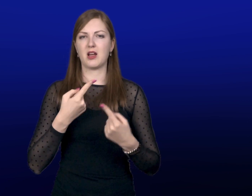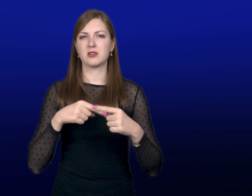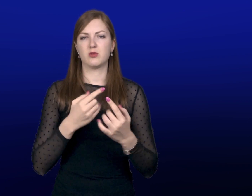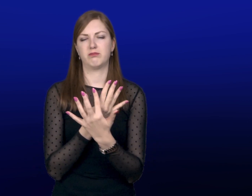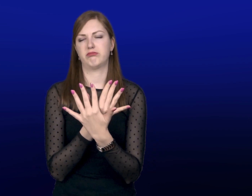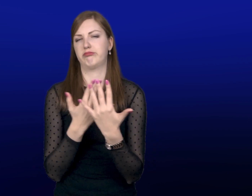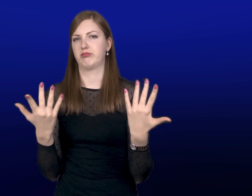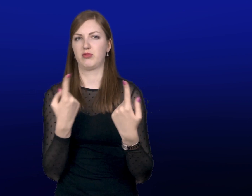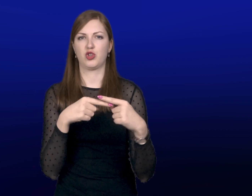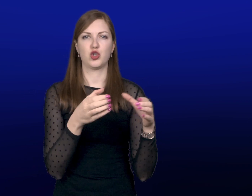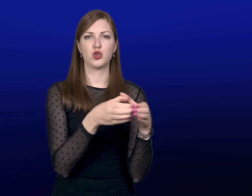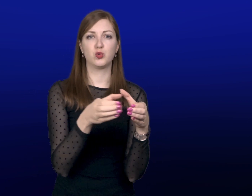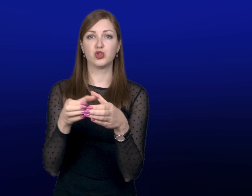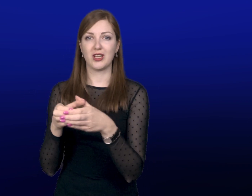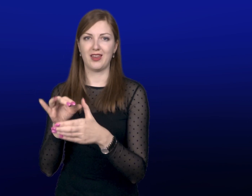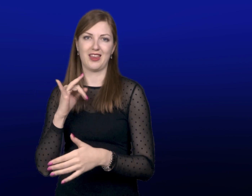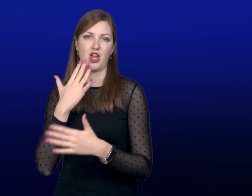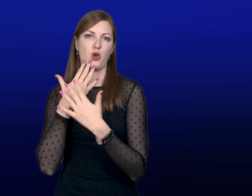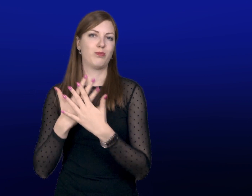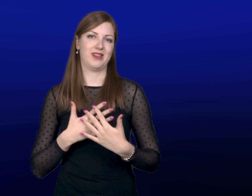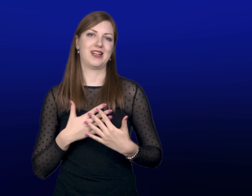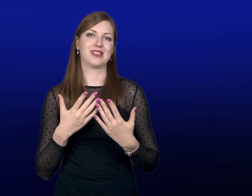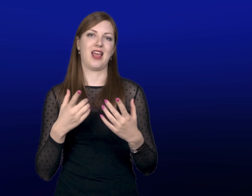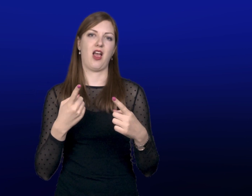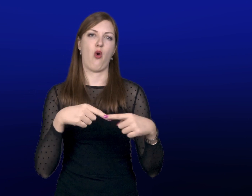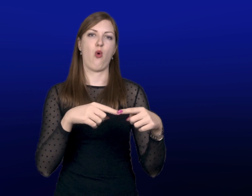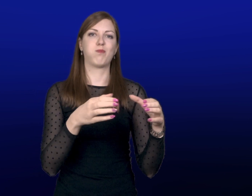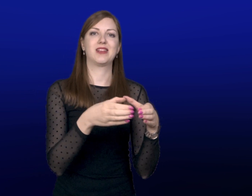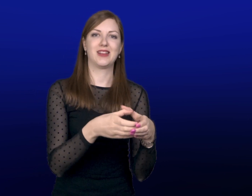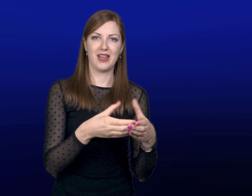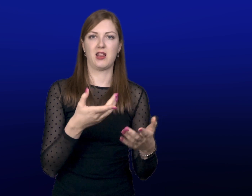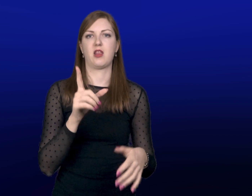были организованы различные кружки и любительские объединения,